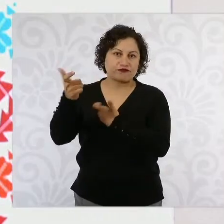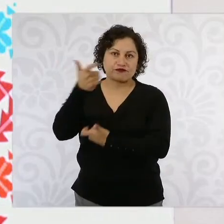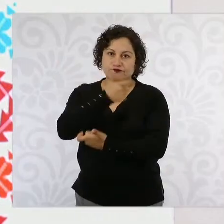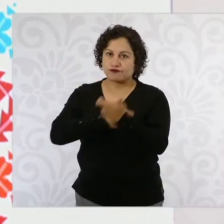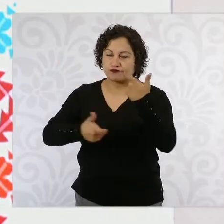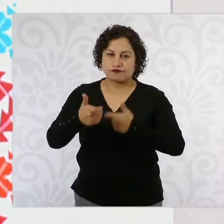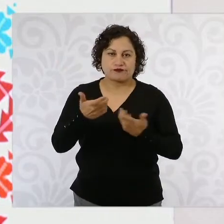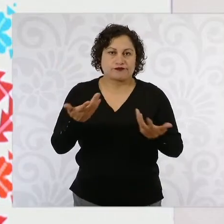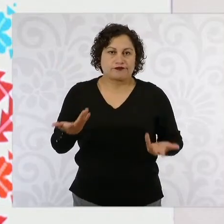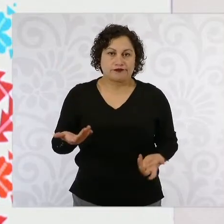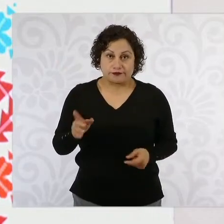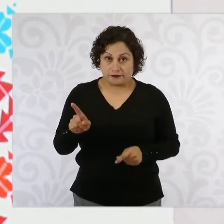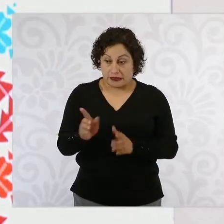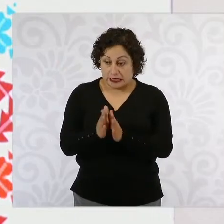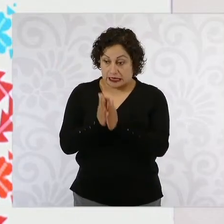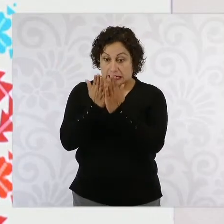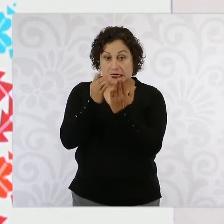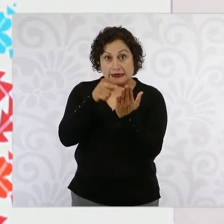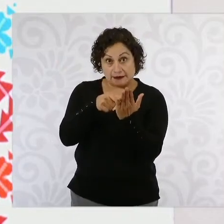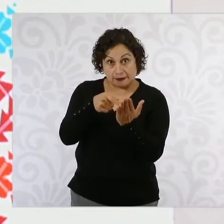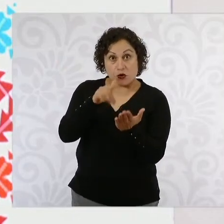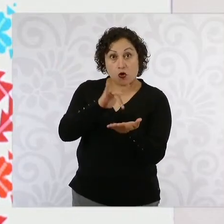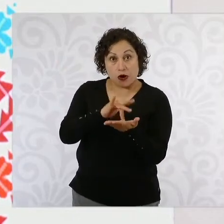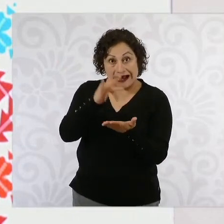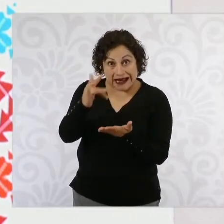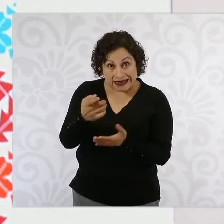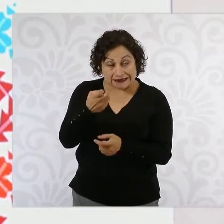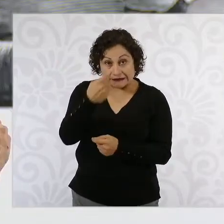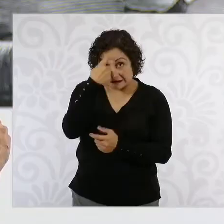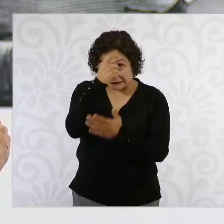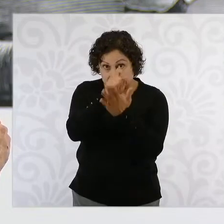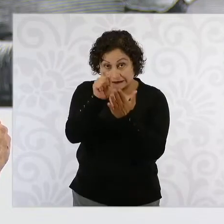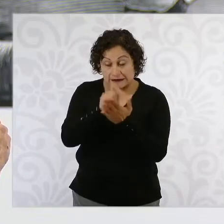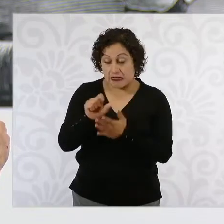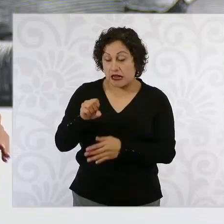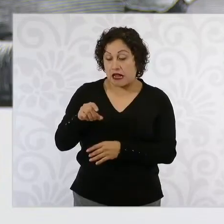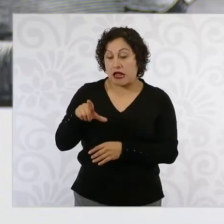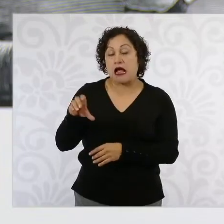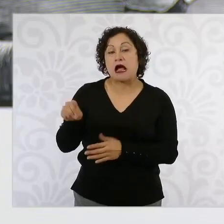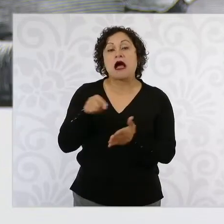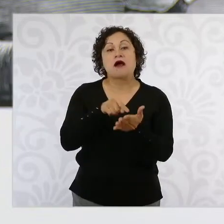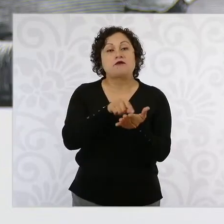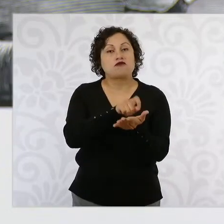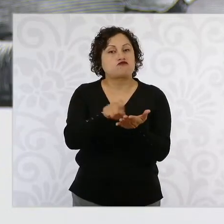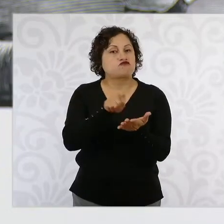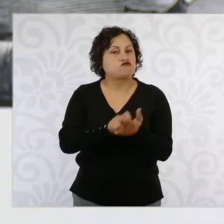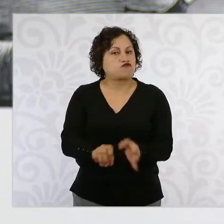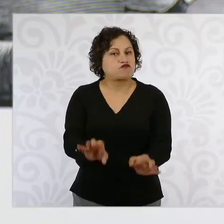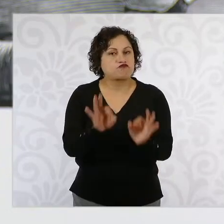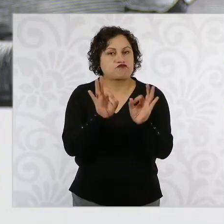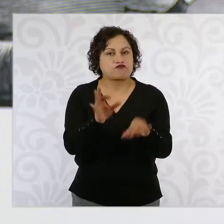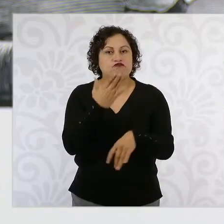en el en el libro Gracias del presidente y un día si quieren eh que nos ayude el secretario